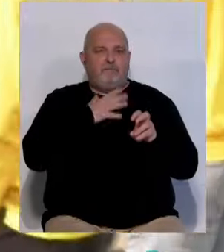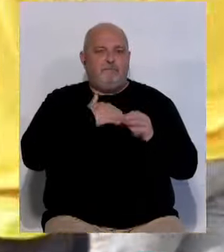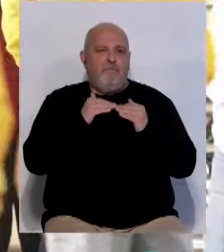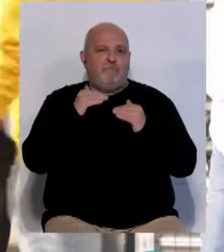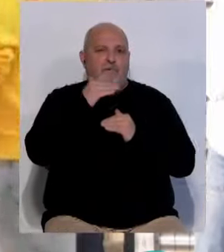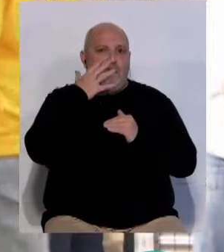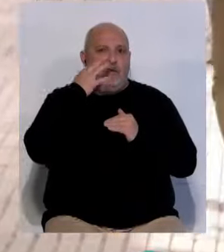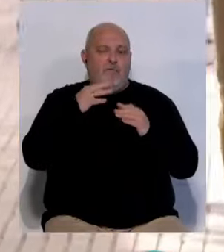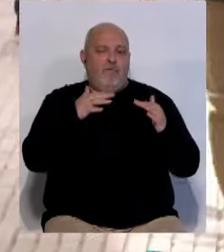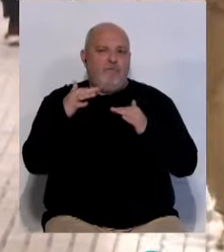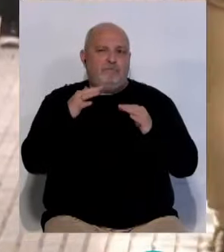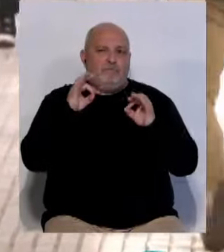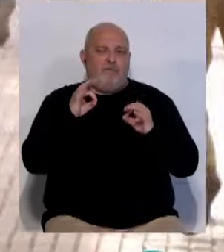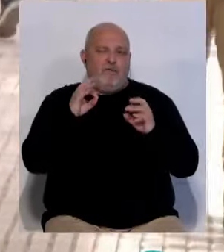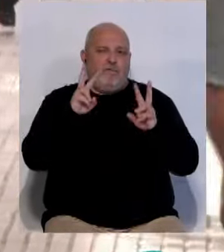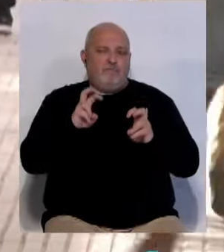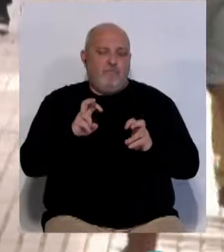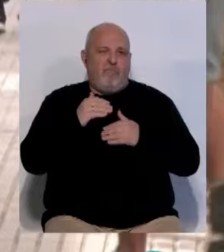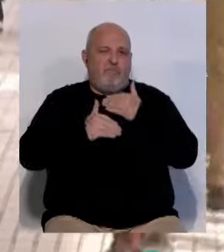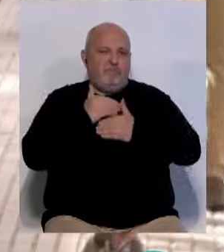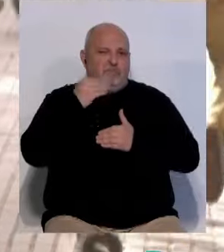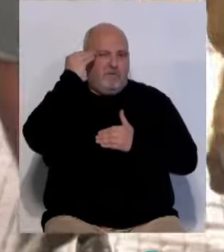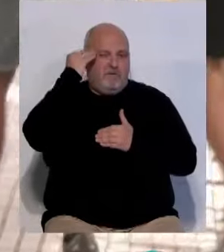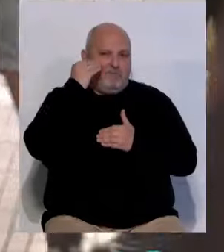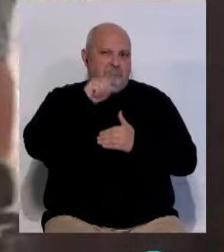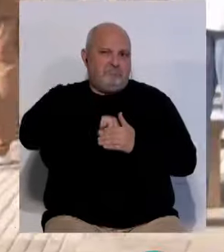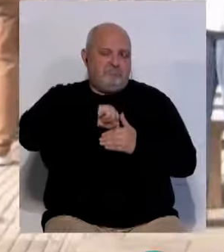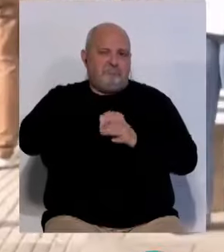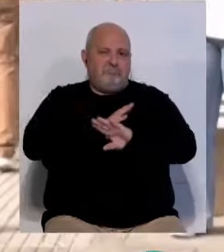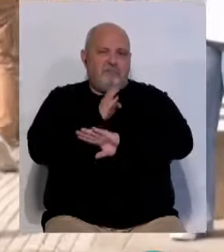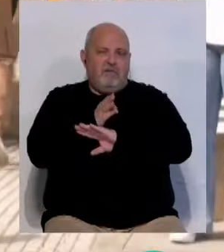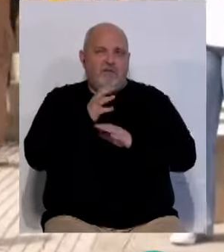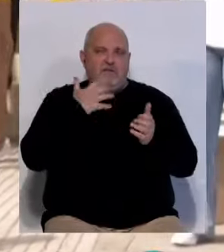fortuna en esto Sí hemos evolucionado no yo creo que podemos ir a Sevilla sin problema y